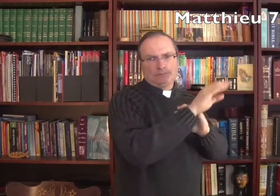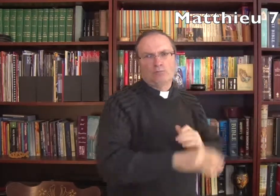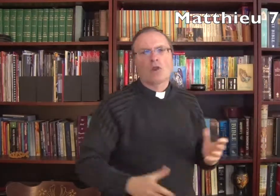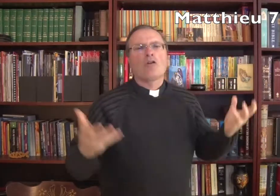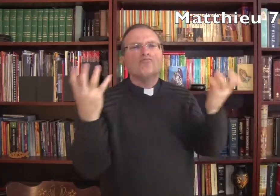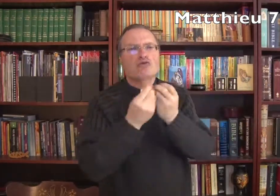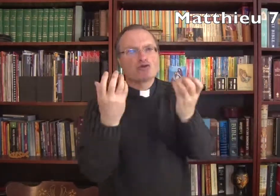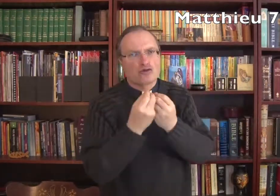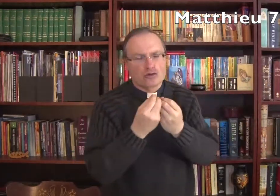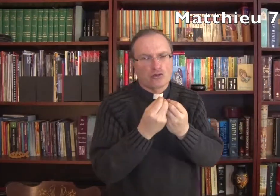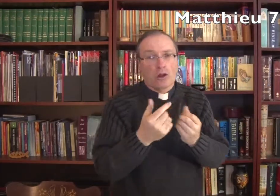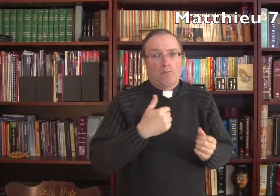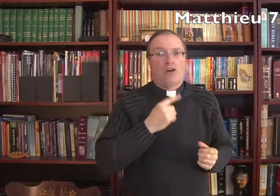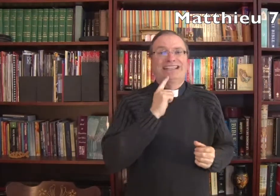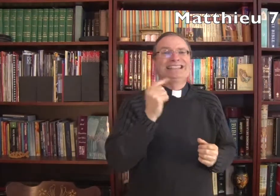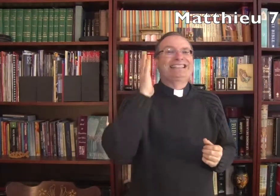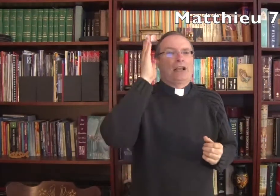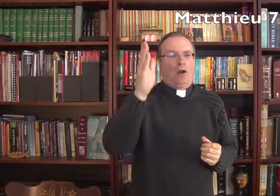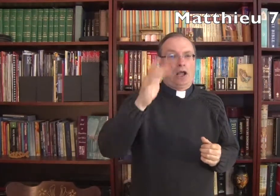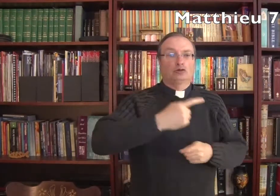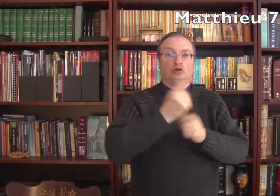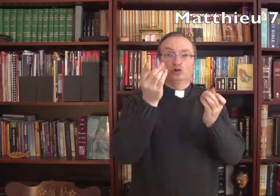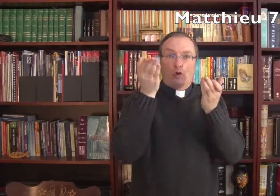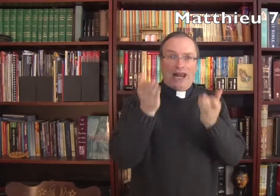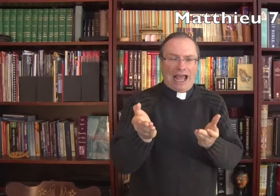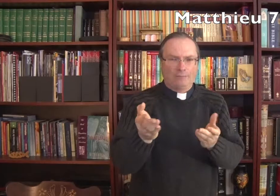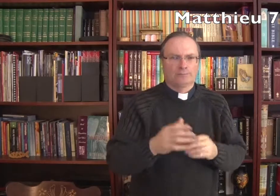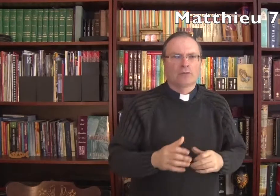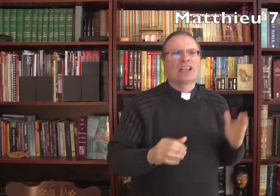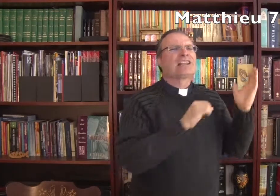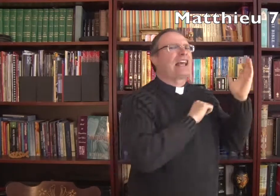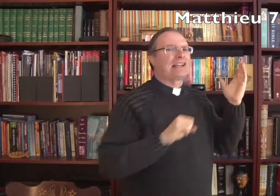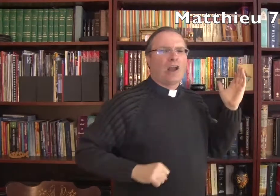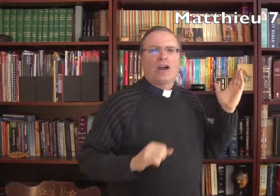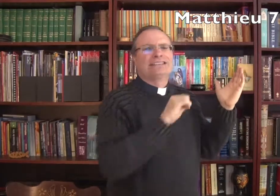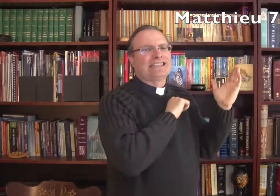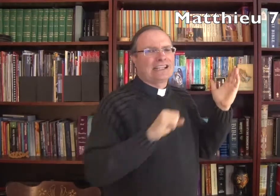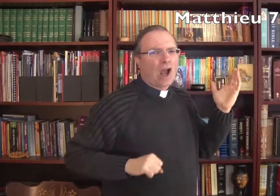Beaucoup me diront ce jour-là: ‘Seigneur, Seigneur,